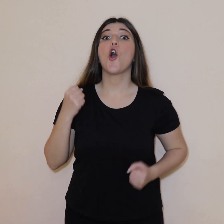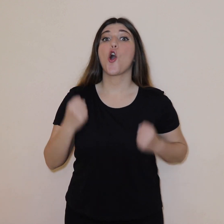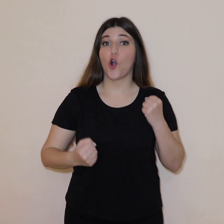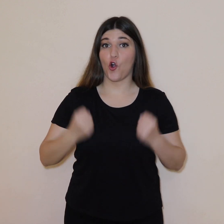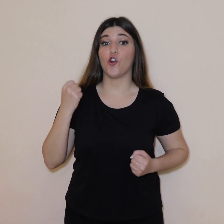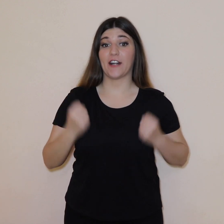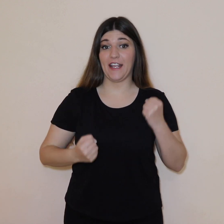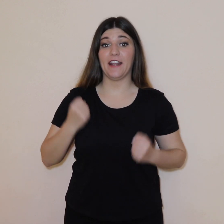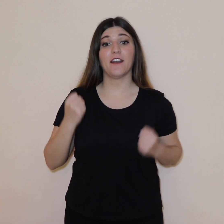Correr